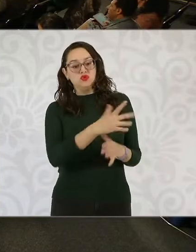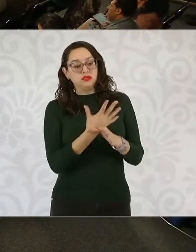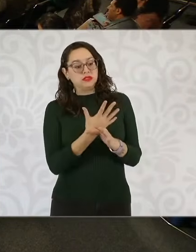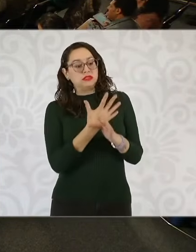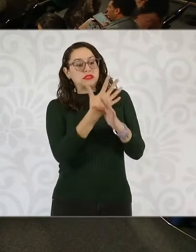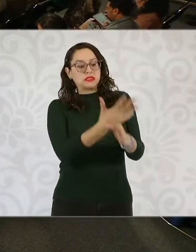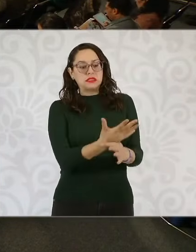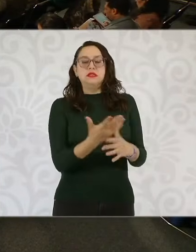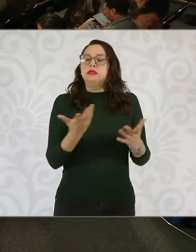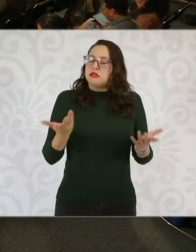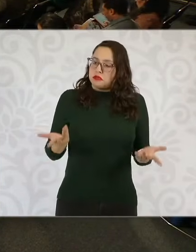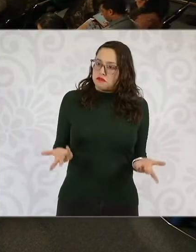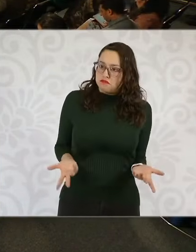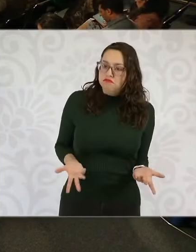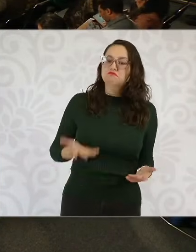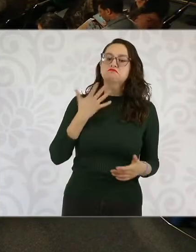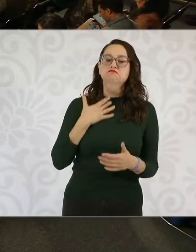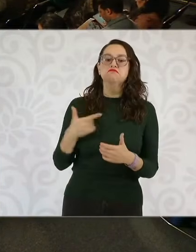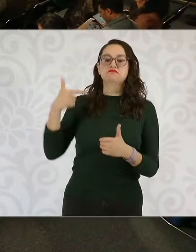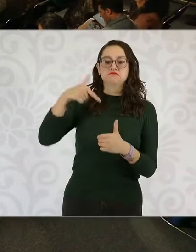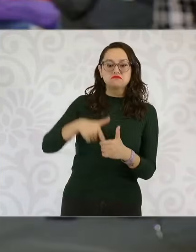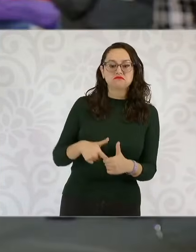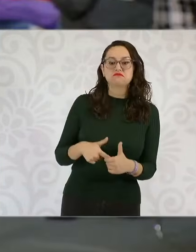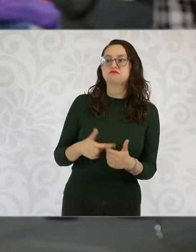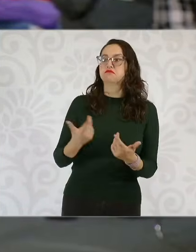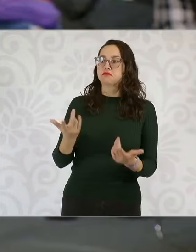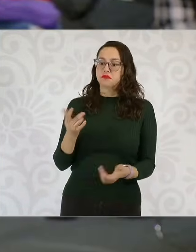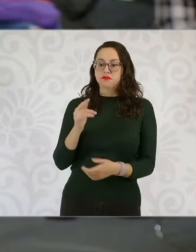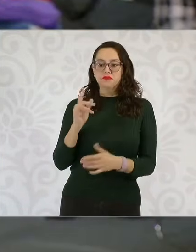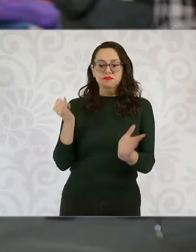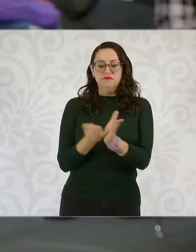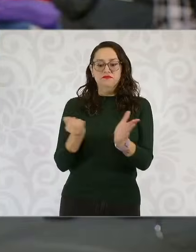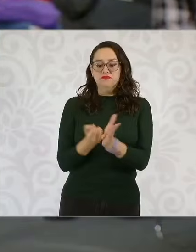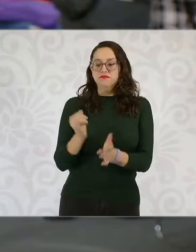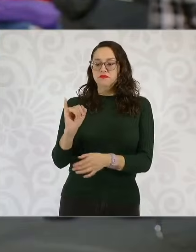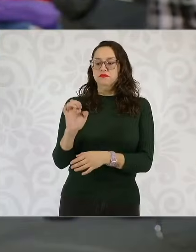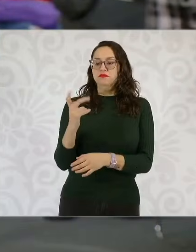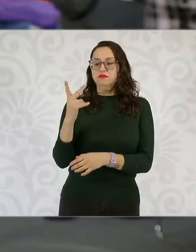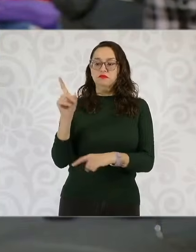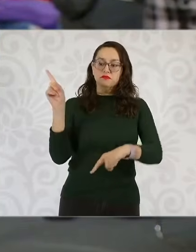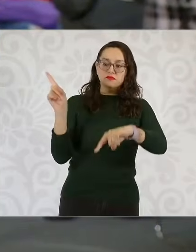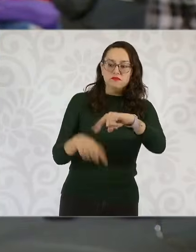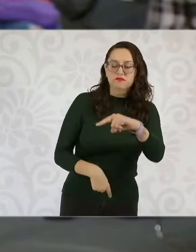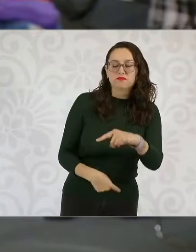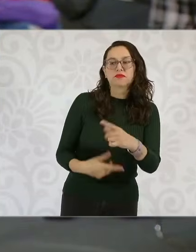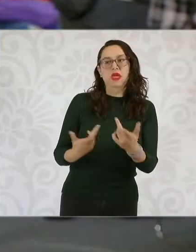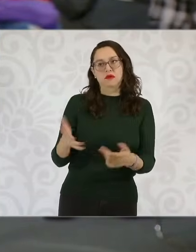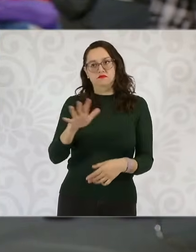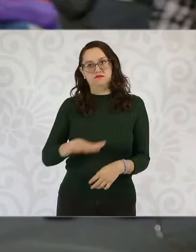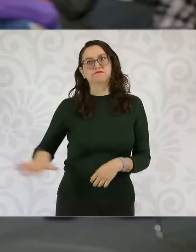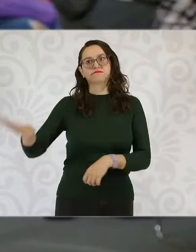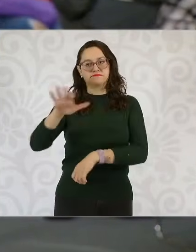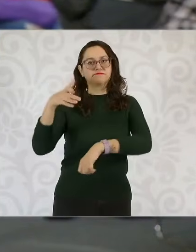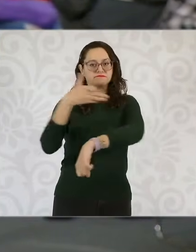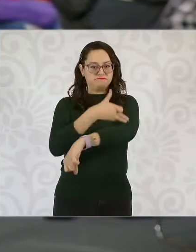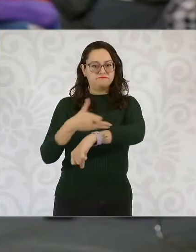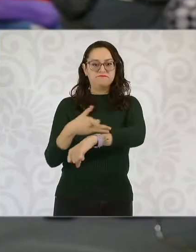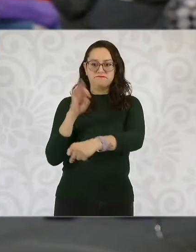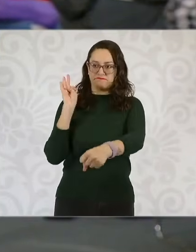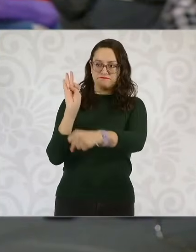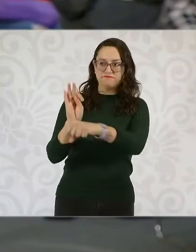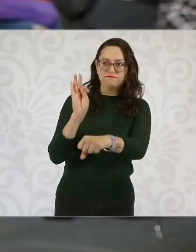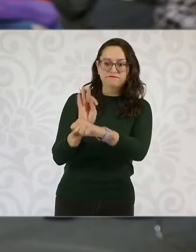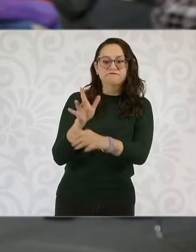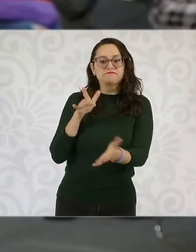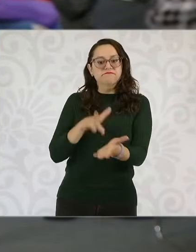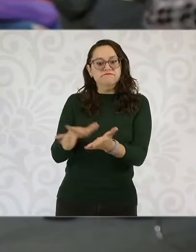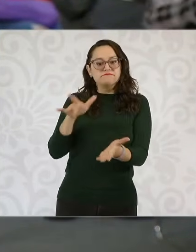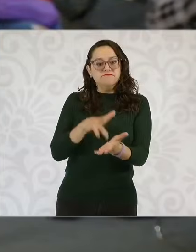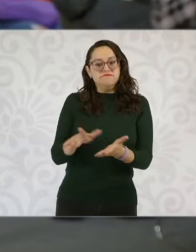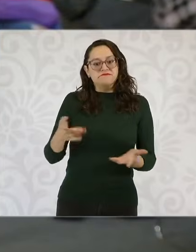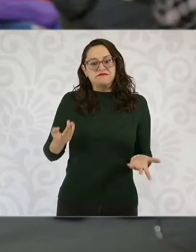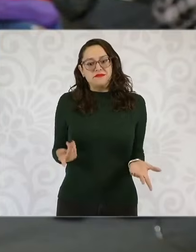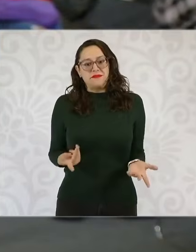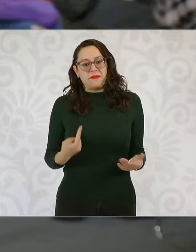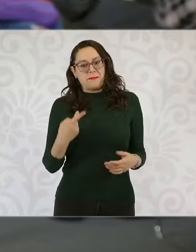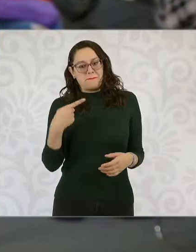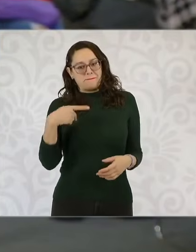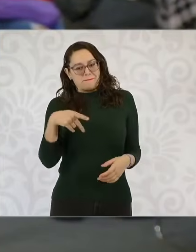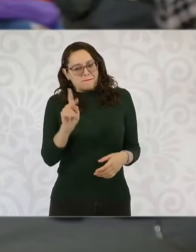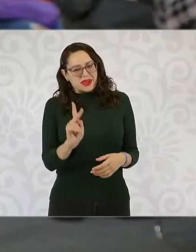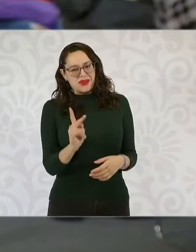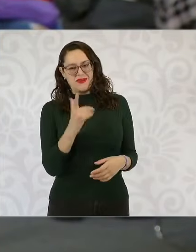apoyar a el gasto eh de las familias sin embargo Eh pues esto eh Hay algo que pues parece que no